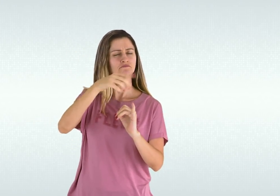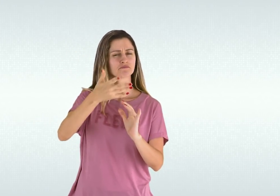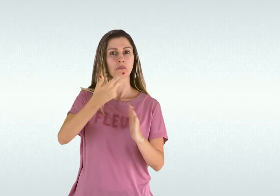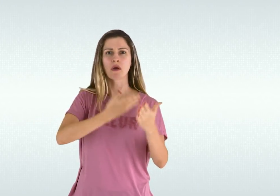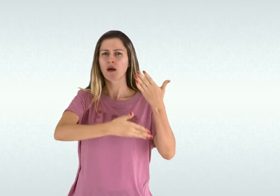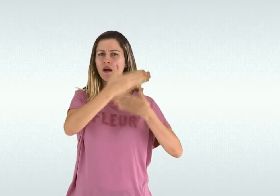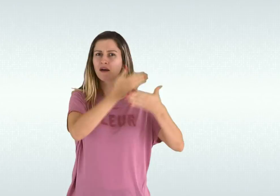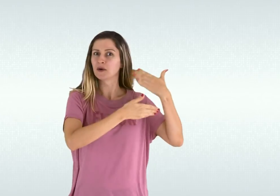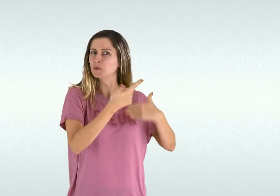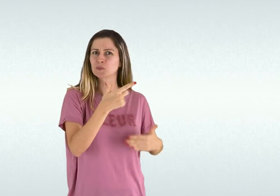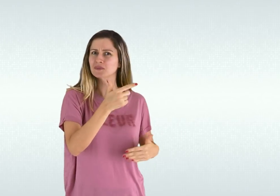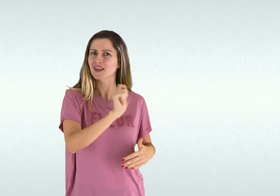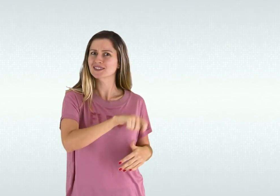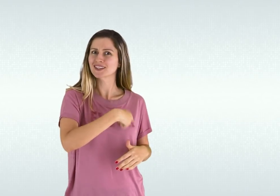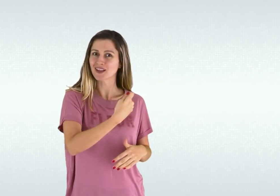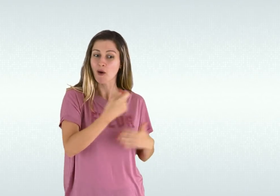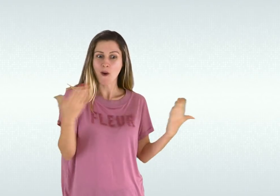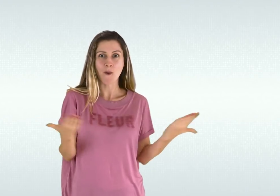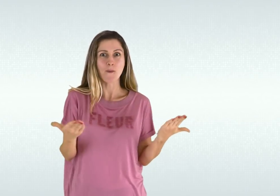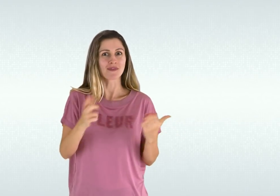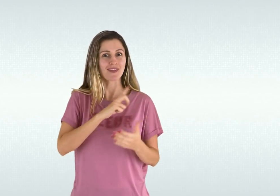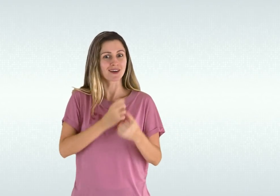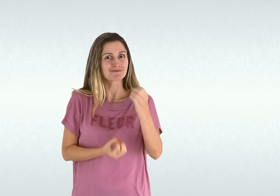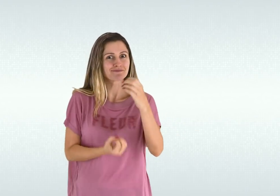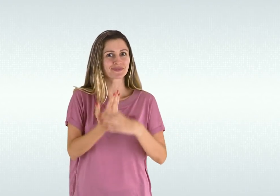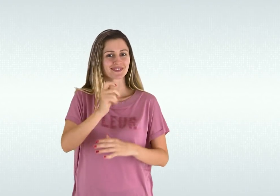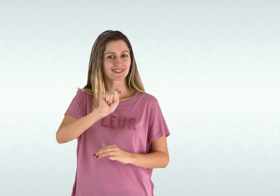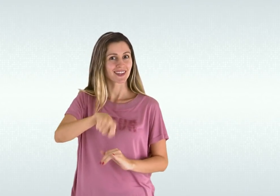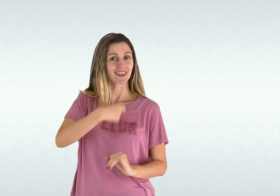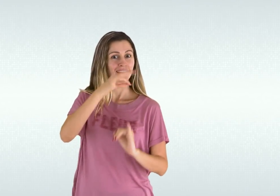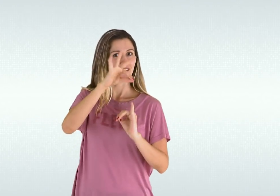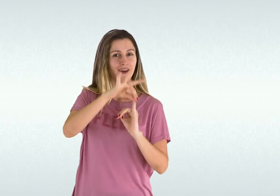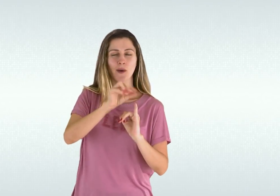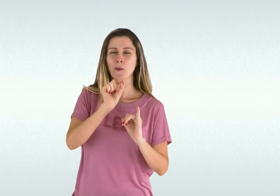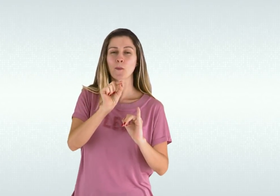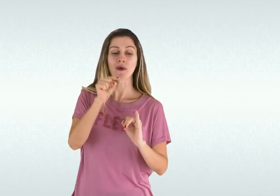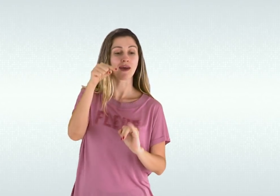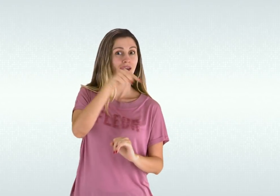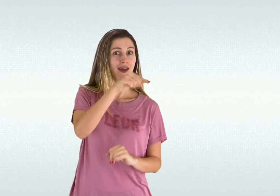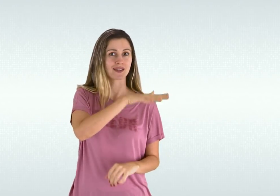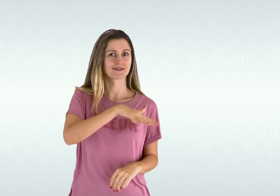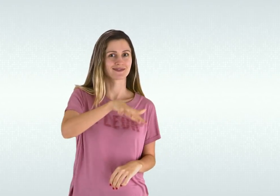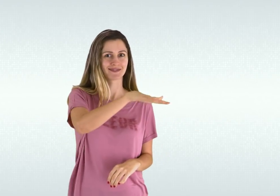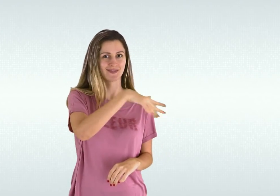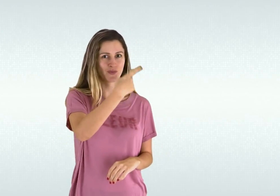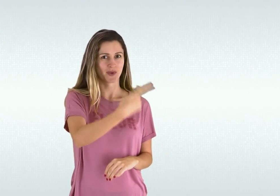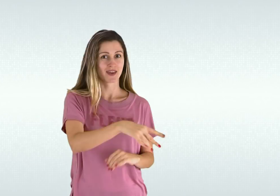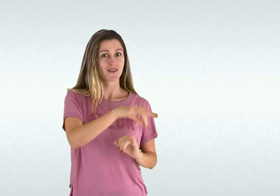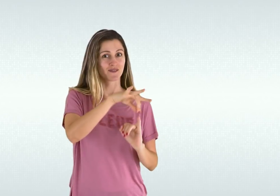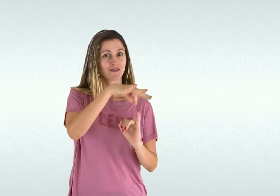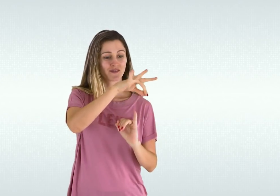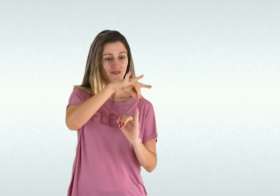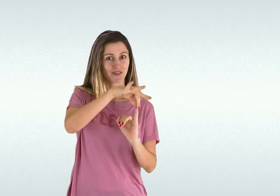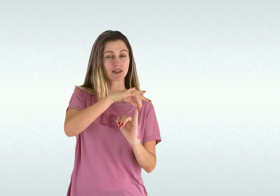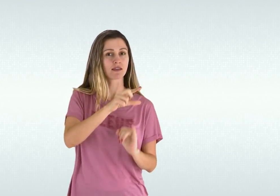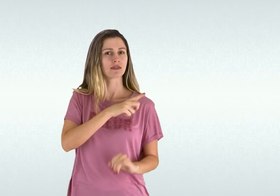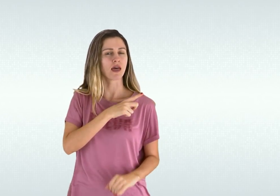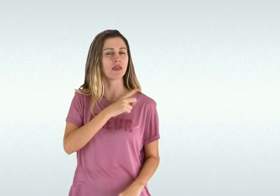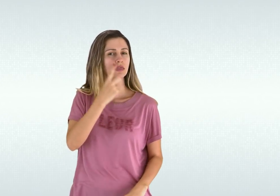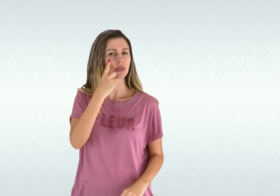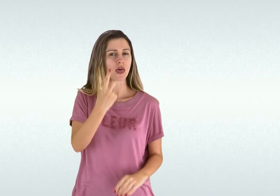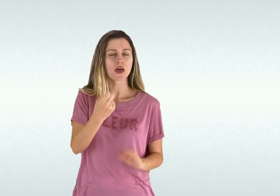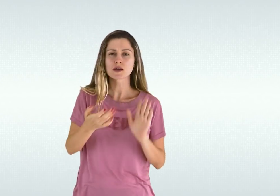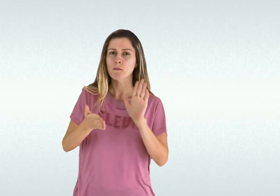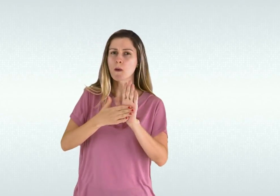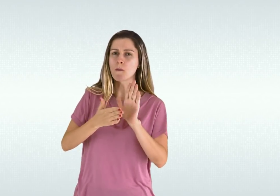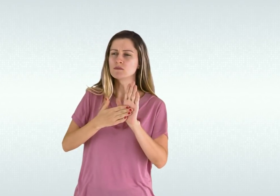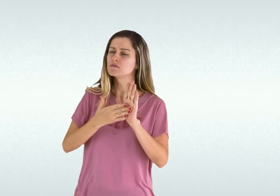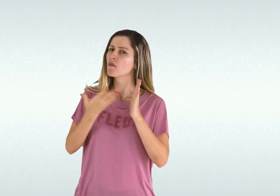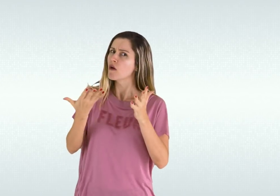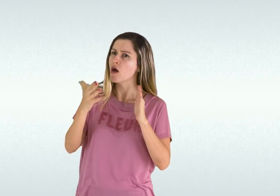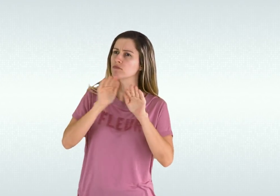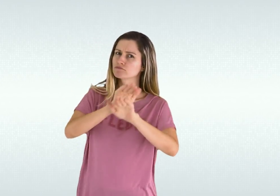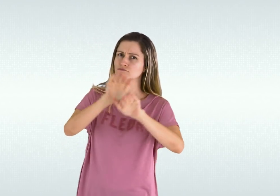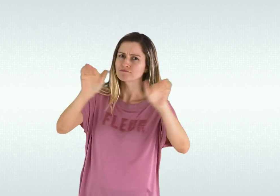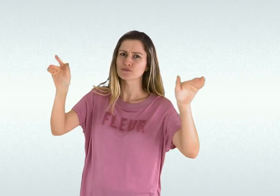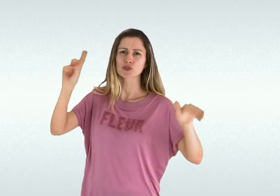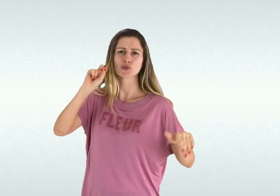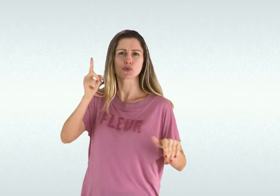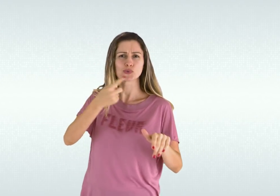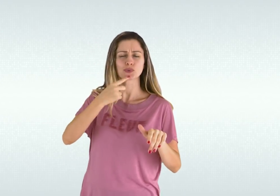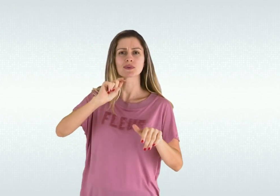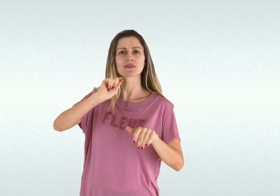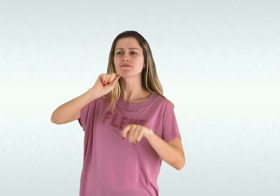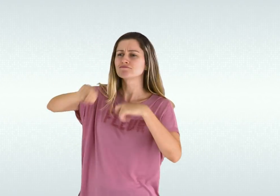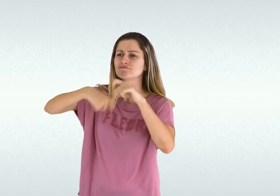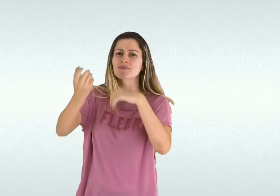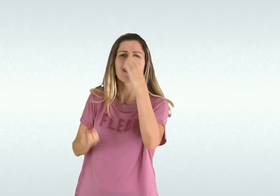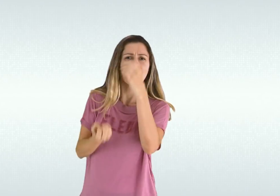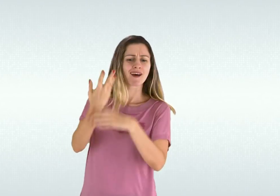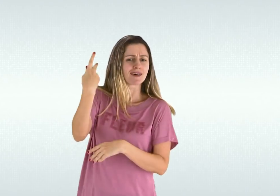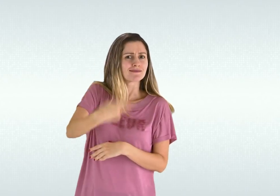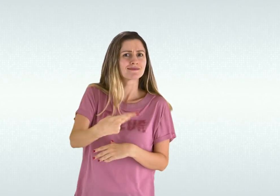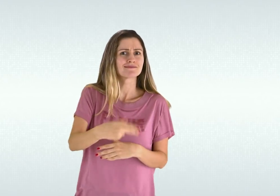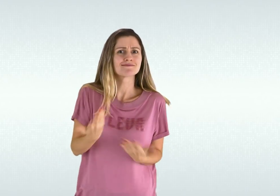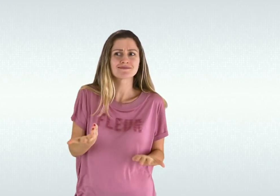Antes não tínhamos um sinal que identificasse o IFES. Agora foi criado um novo sinal. A proposta do Ifes partiu do interesse em procurar as pessoas surdas para pensarem um sinal específico.